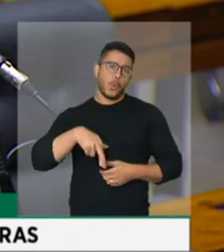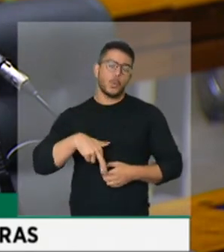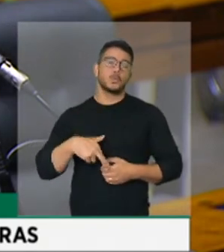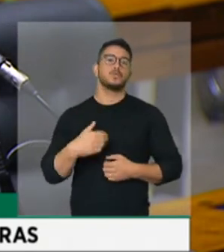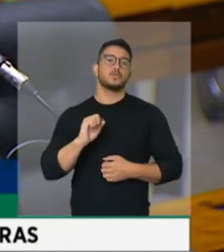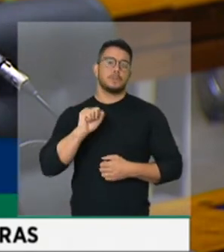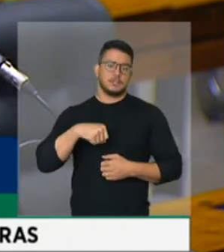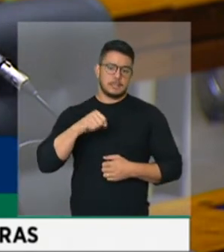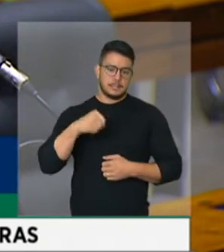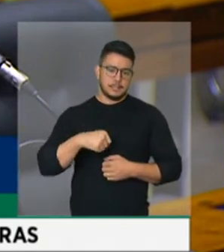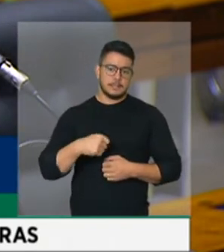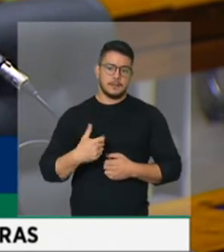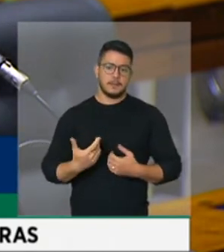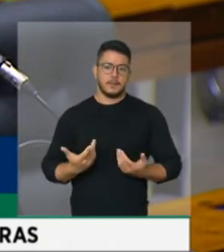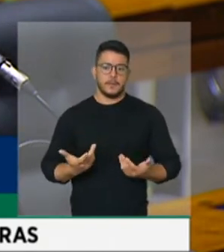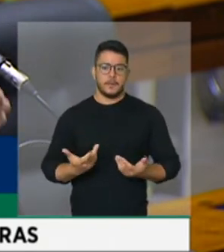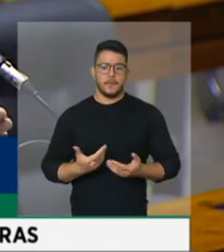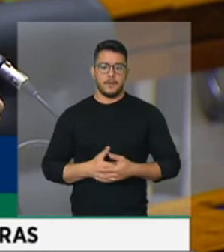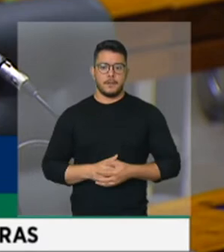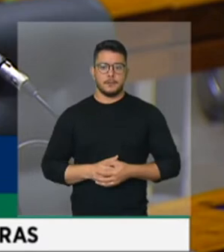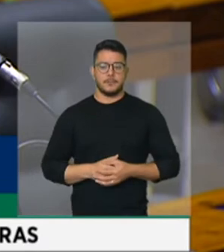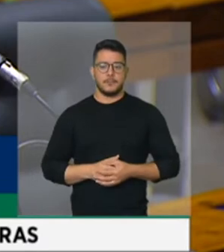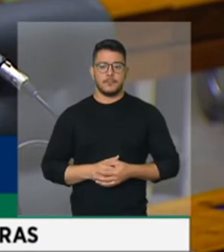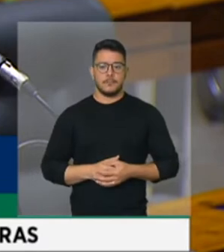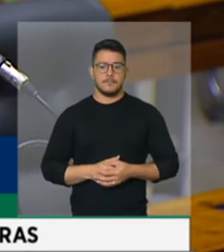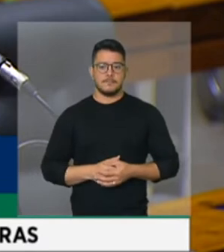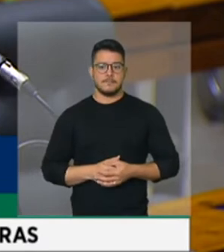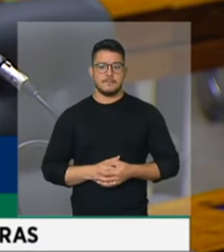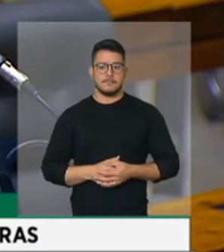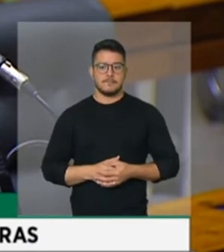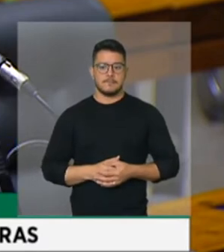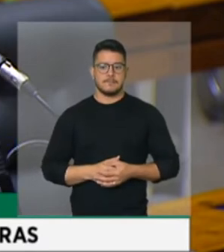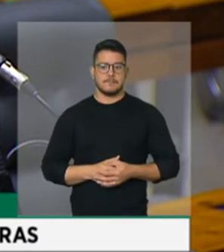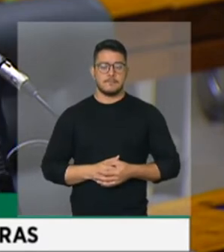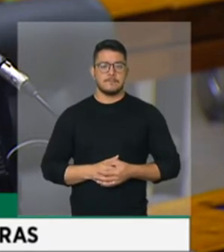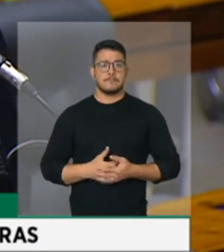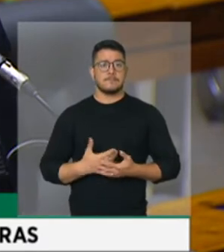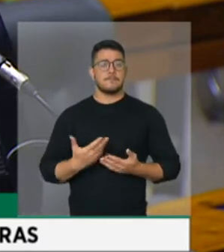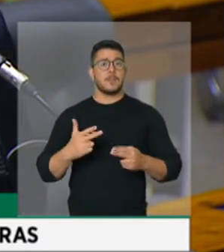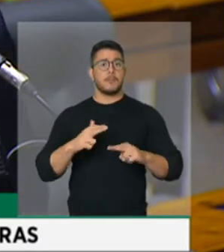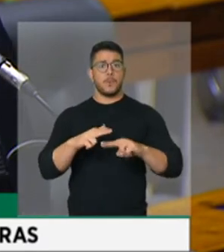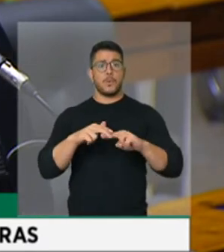PORQUE O REGIMENTO DIZ CLARAMENTE UM TERÇO DO PLENÁ RIO-- -- [PRESIDENTE]: RECORRA DA DECISÃO, DEPUTADO. -- [DEP. BOHN GASS]: AS